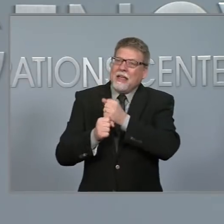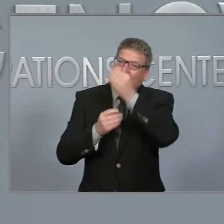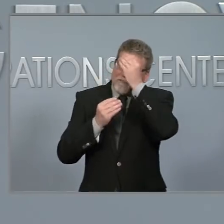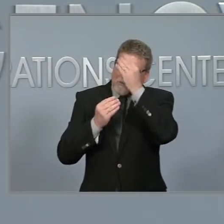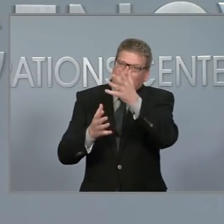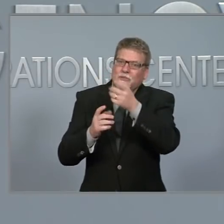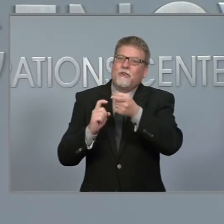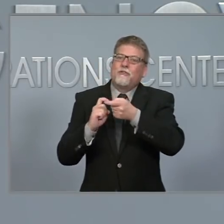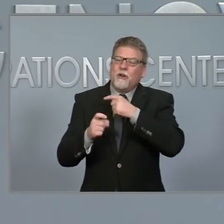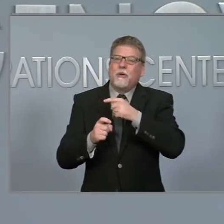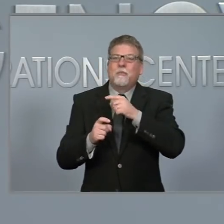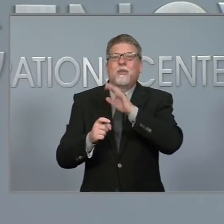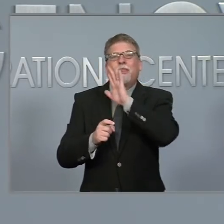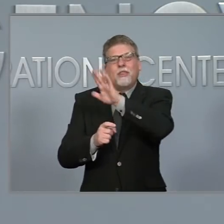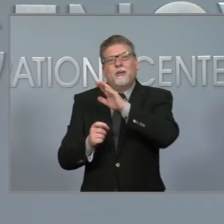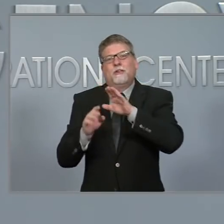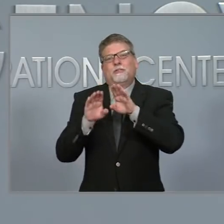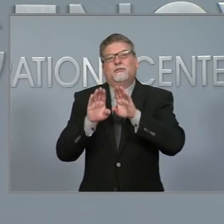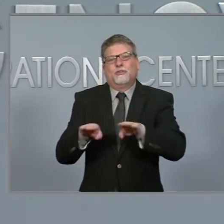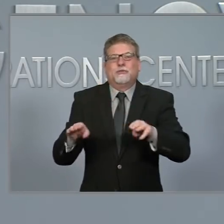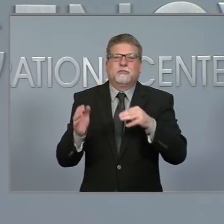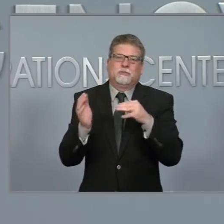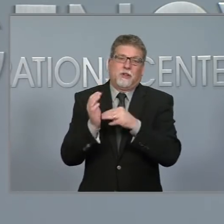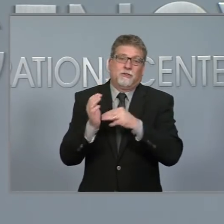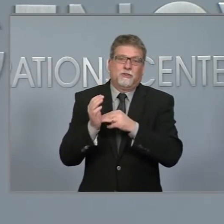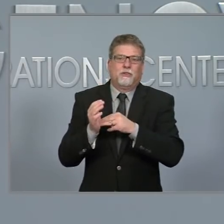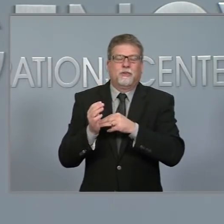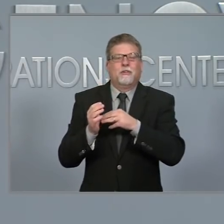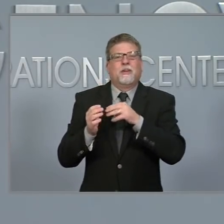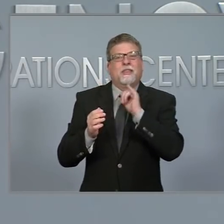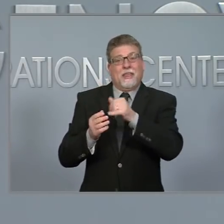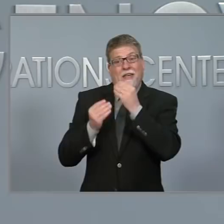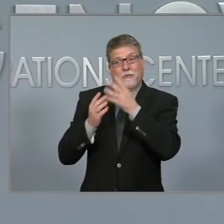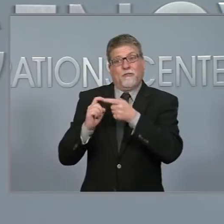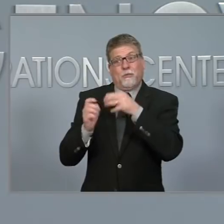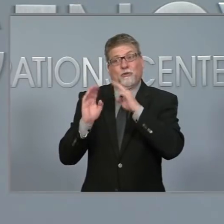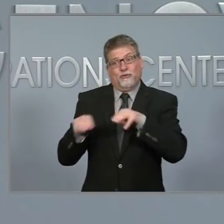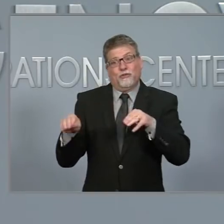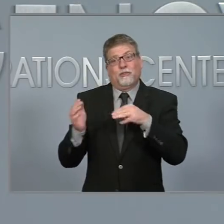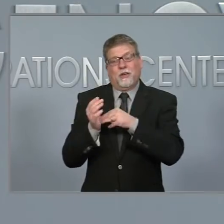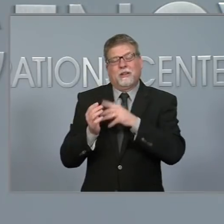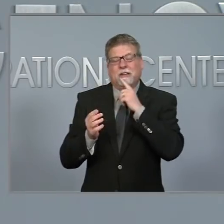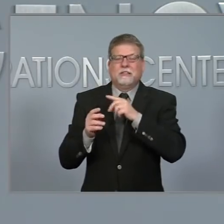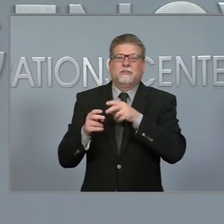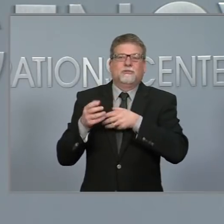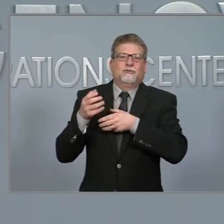respuesta. Nosotros estamos viendo índices menores de vacunas, y ahí es en donde